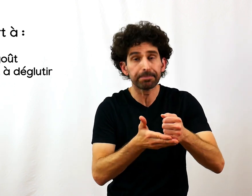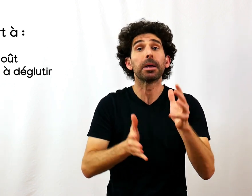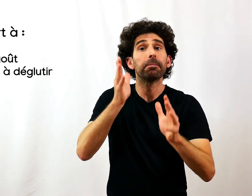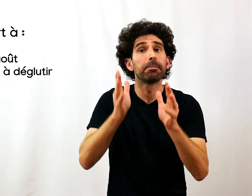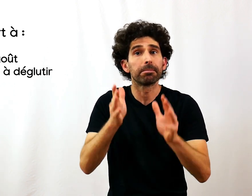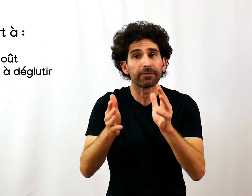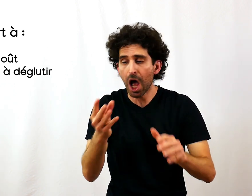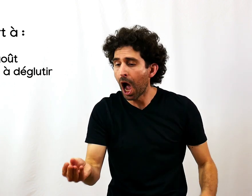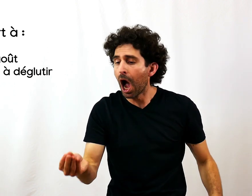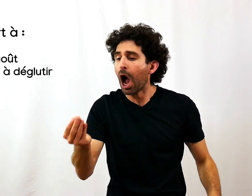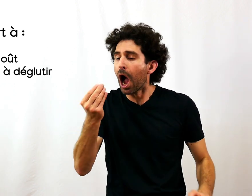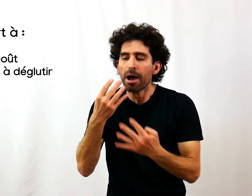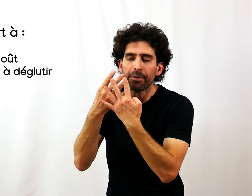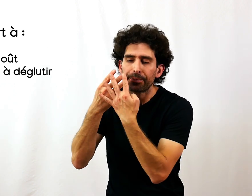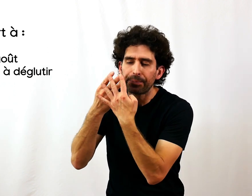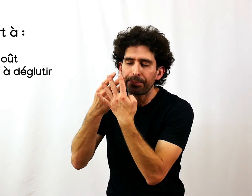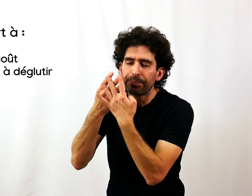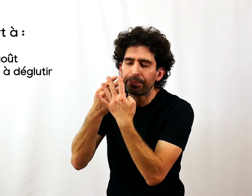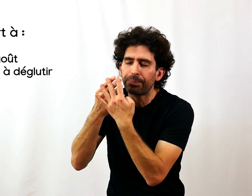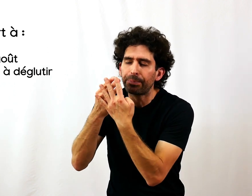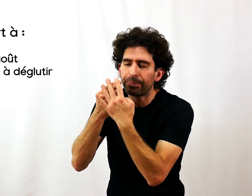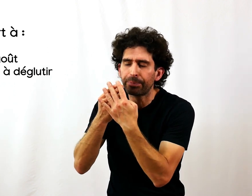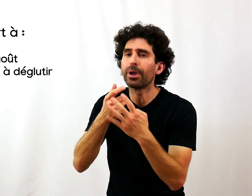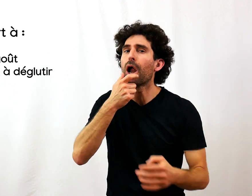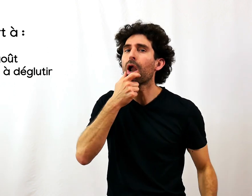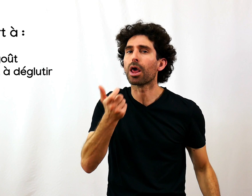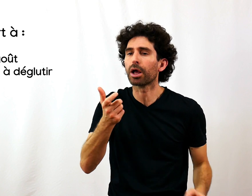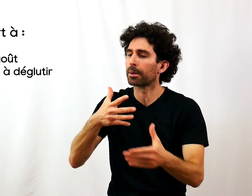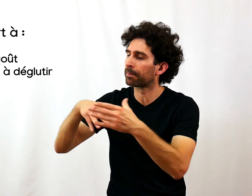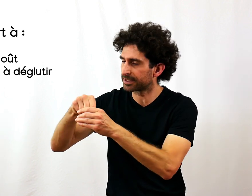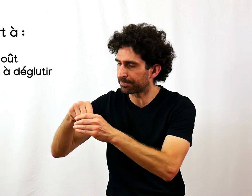Parfois, elle participe à la filtration de la nourriture.